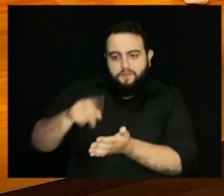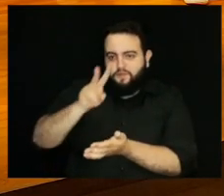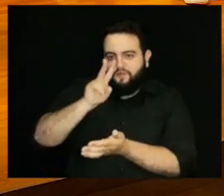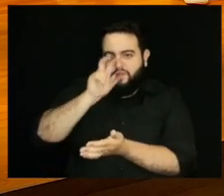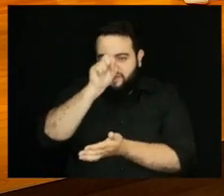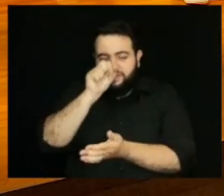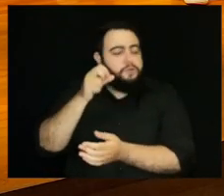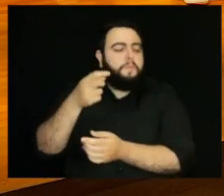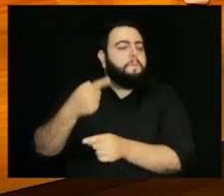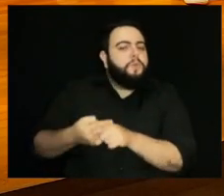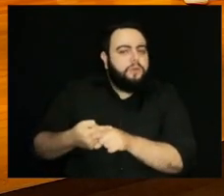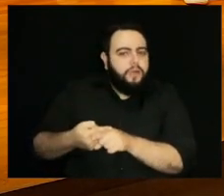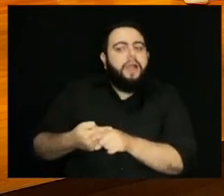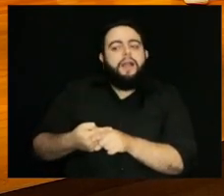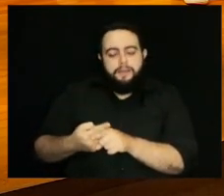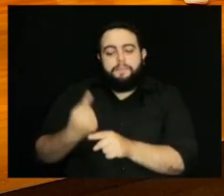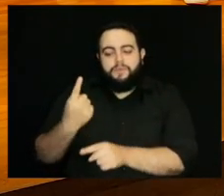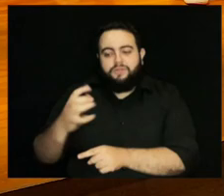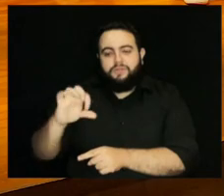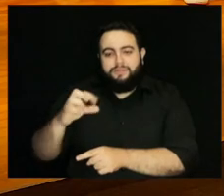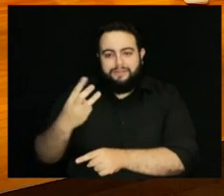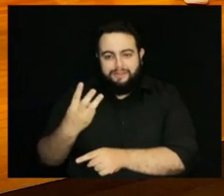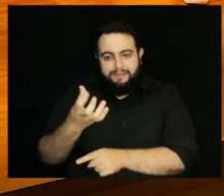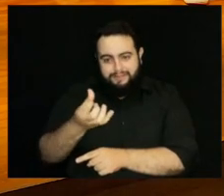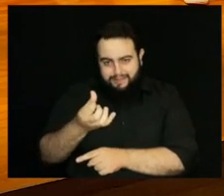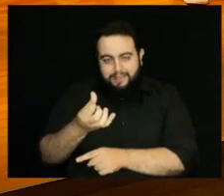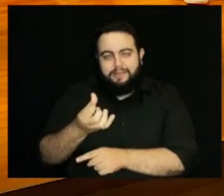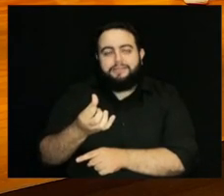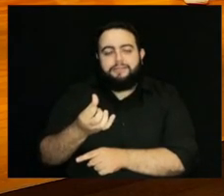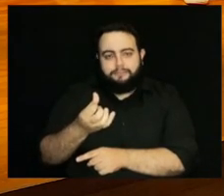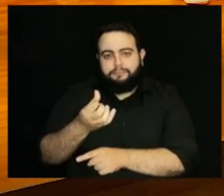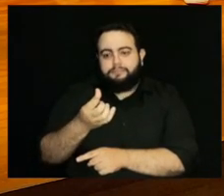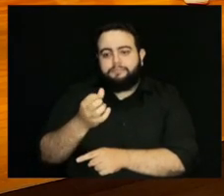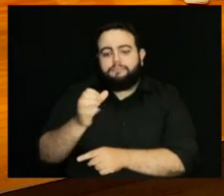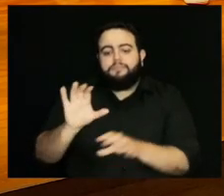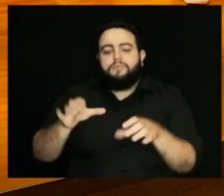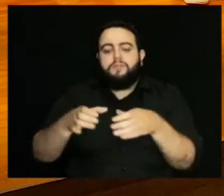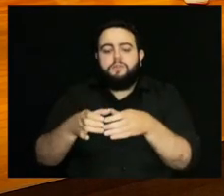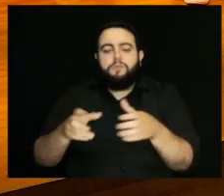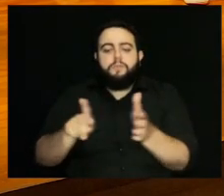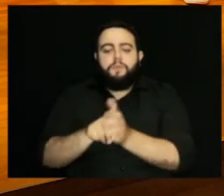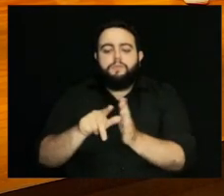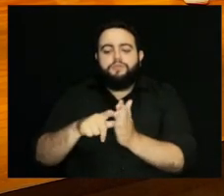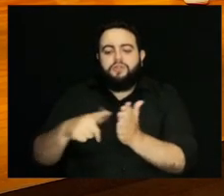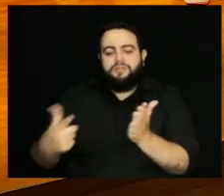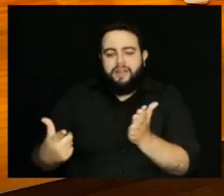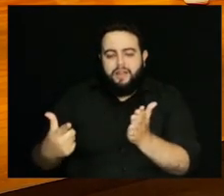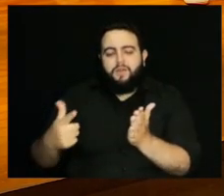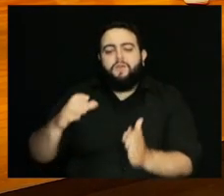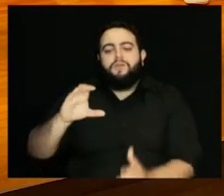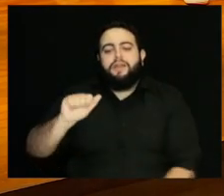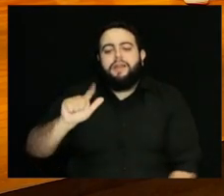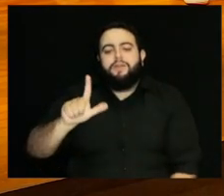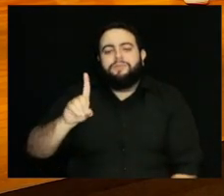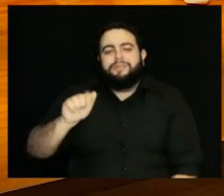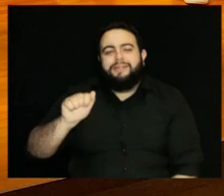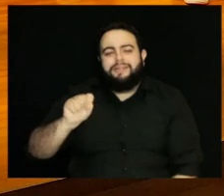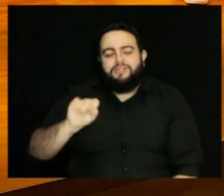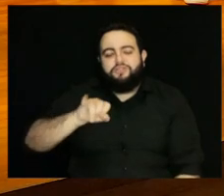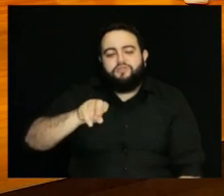Porque em 1936 a companhia jornalística Caldas Júnior que tinha o correio do povo, bota um novo